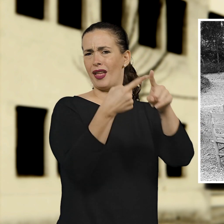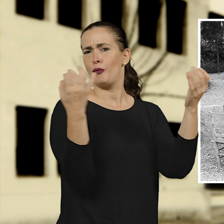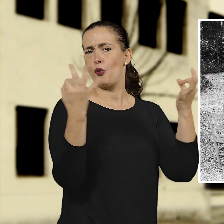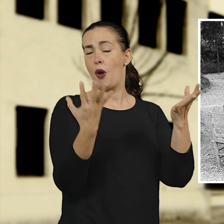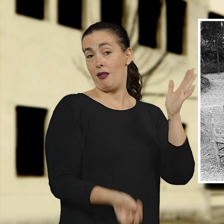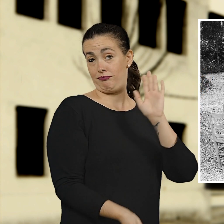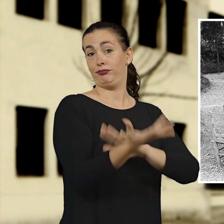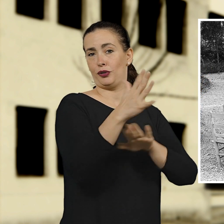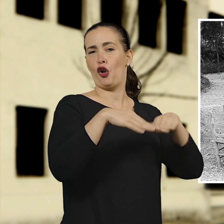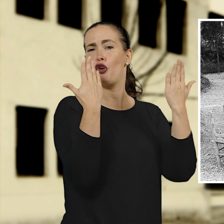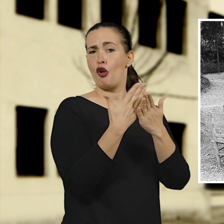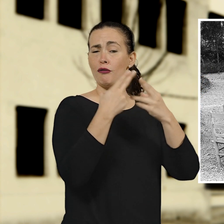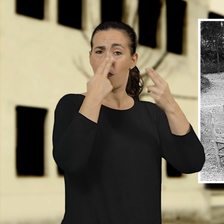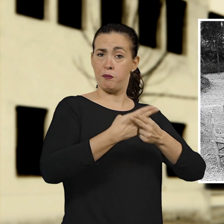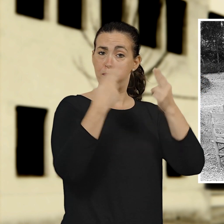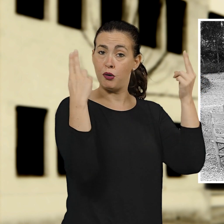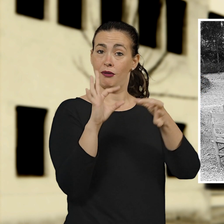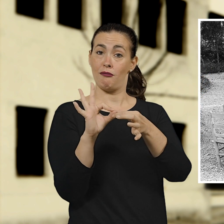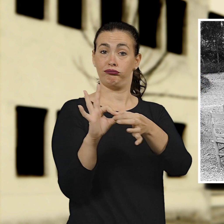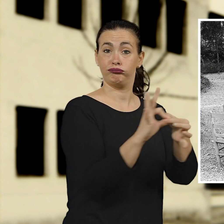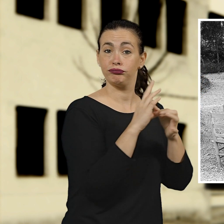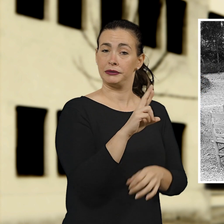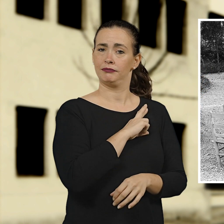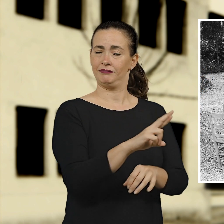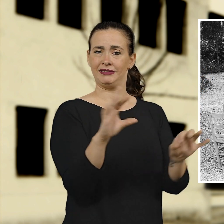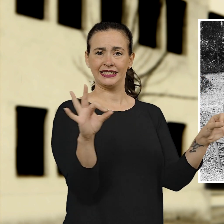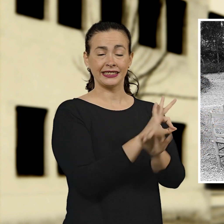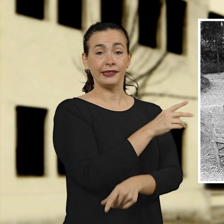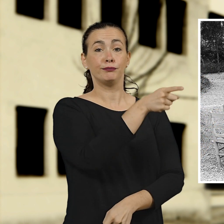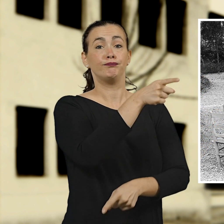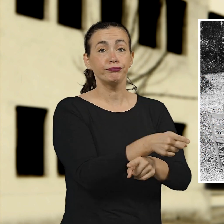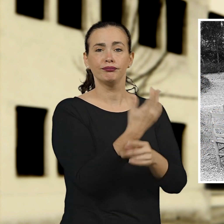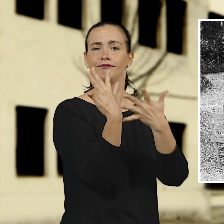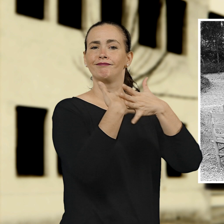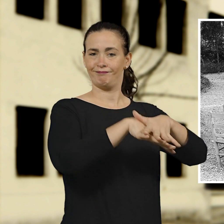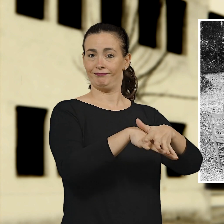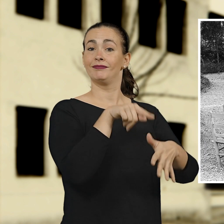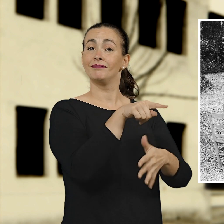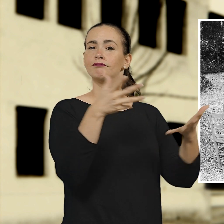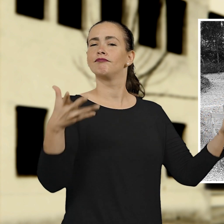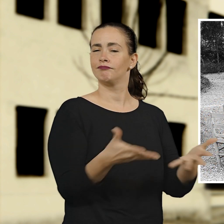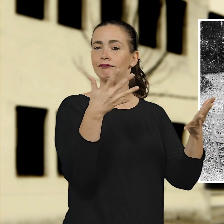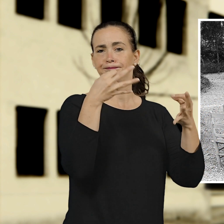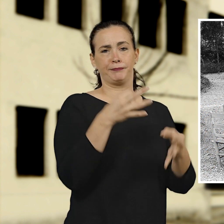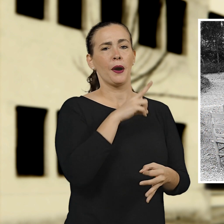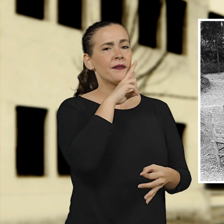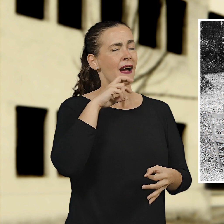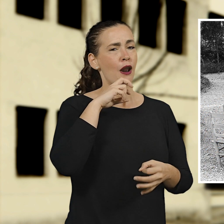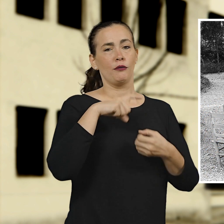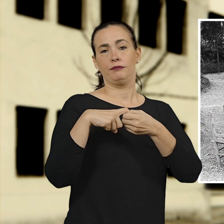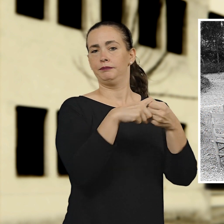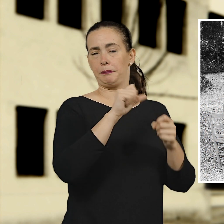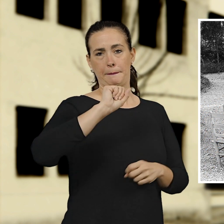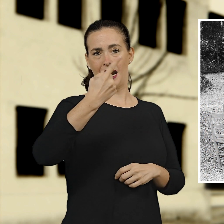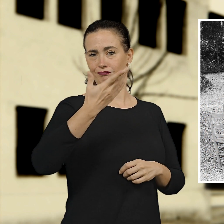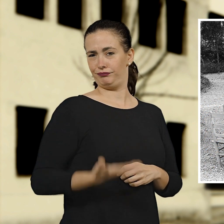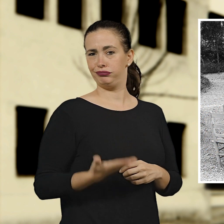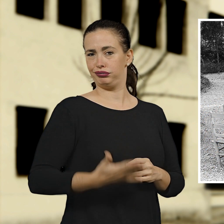L’ objectiu era la creació d’una escola pública, unificada, laica, obligatòria, mixta, fonamentada en els valors de la solidaritat.